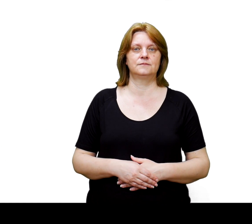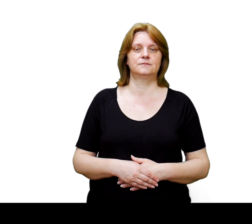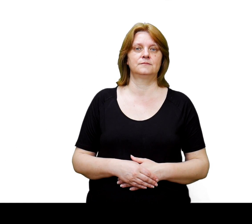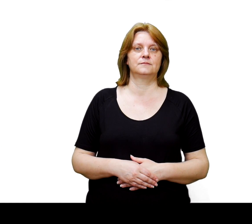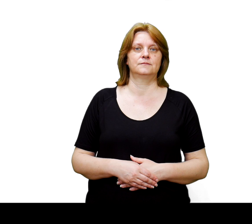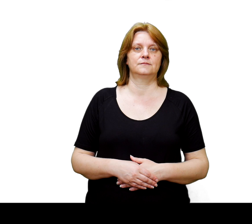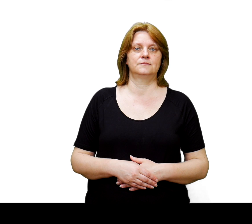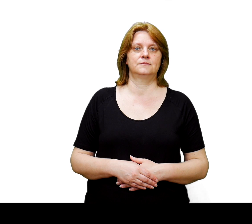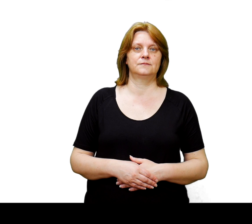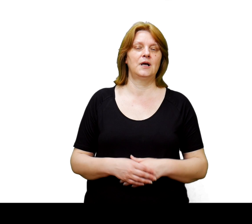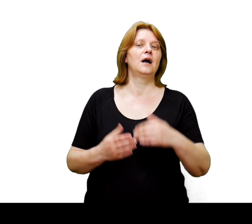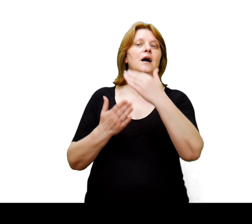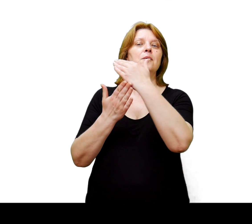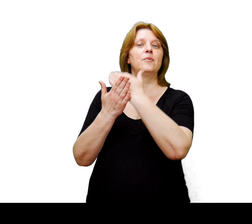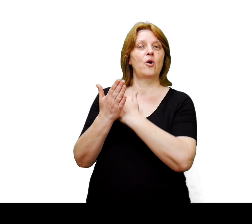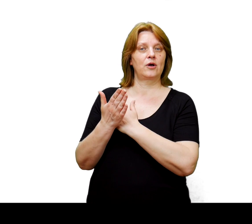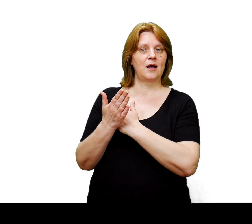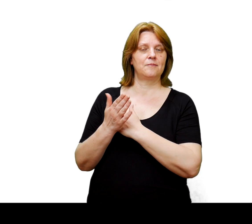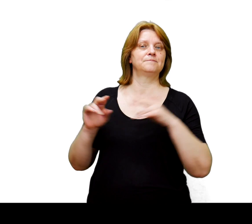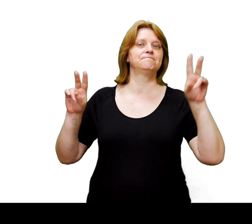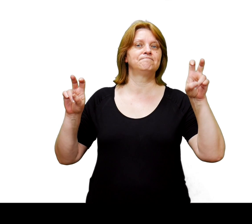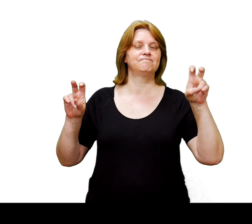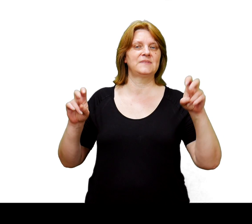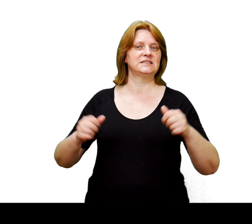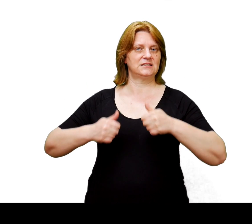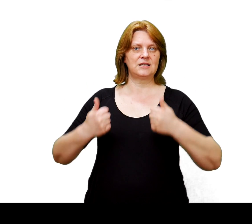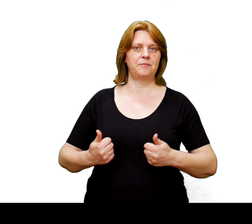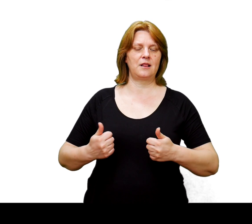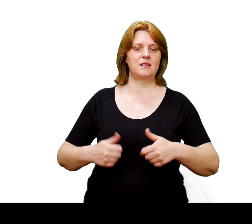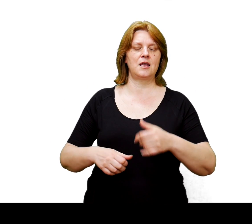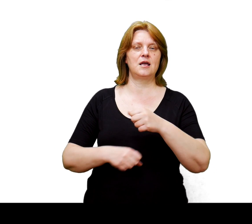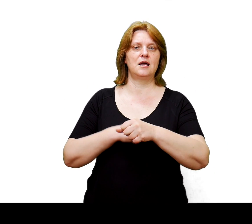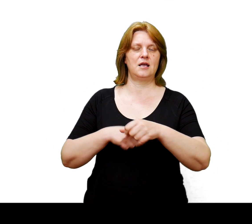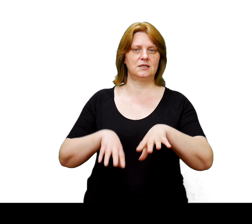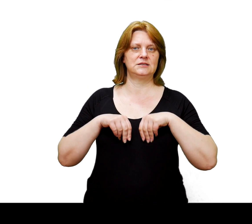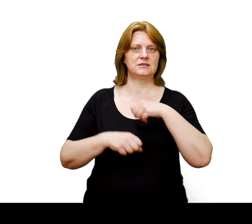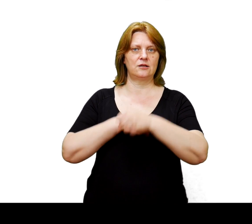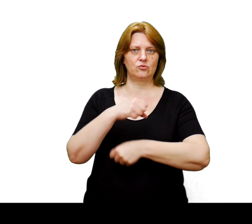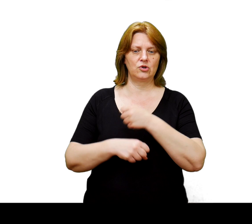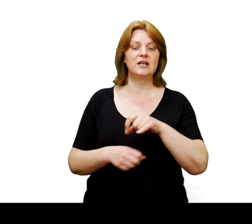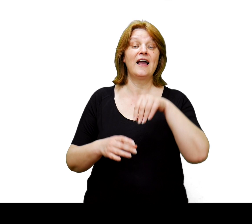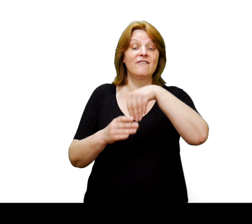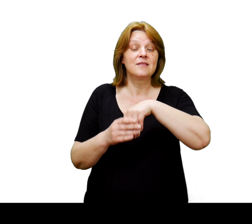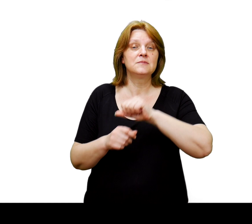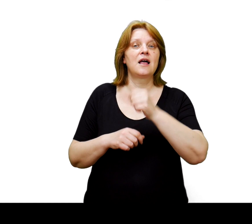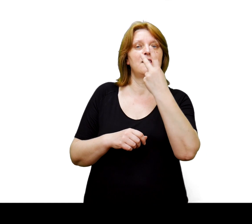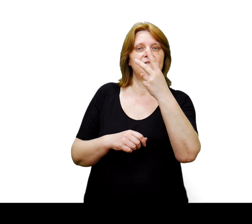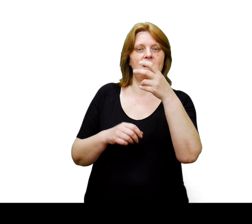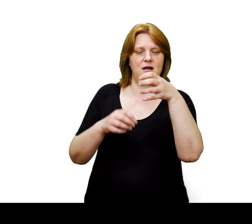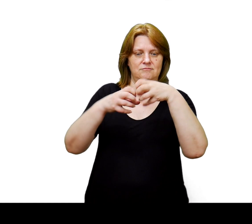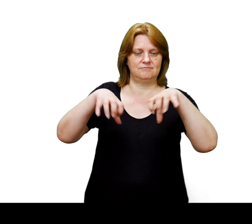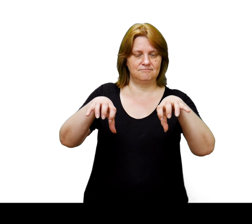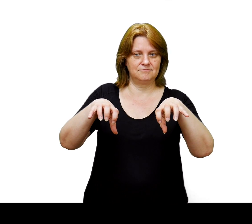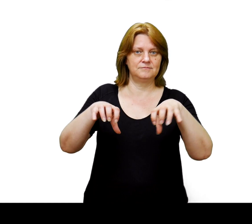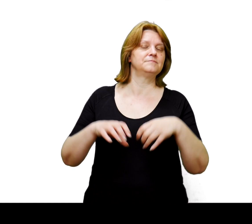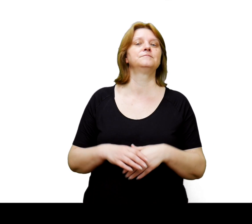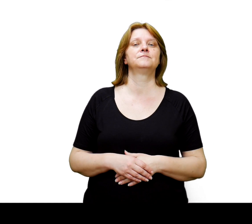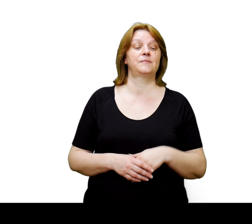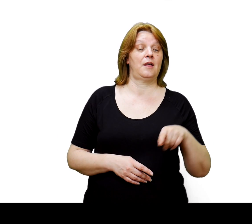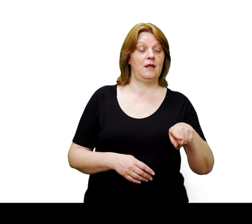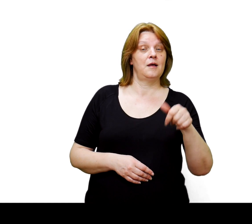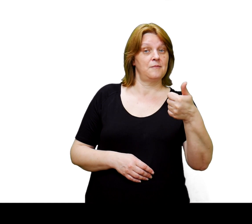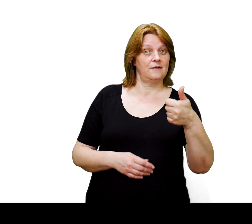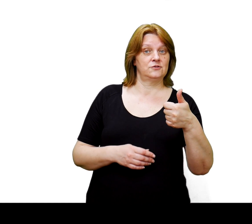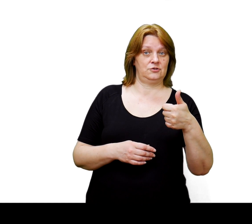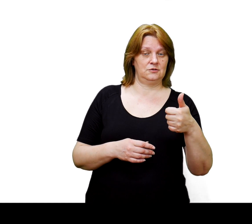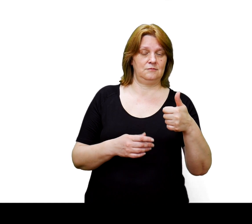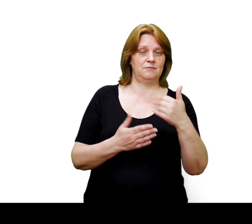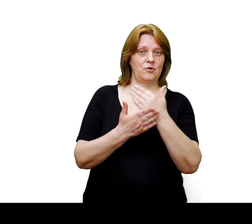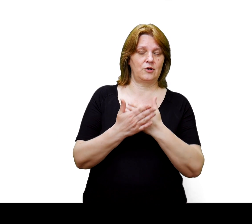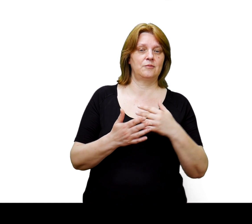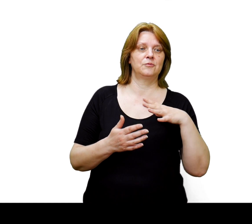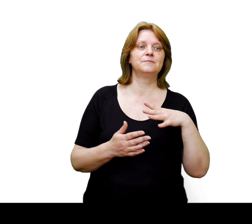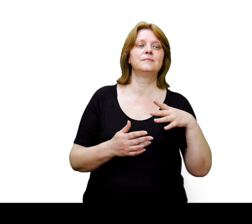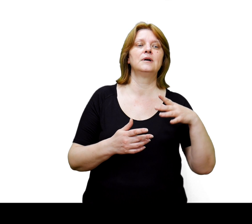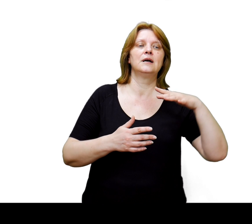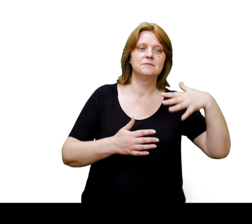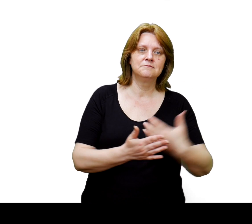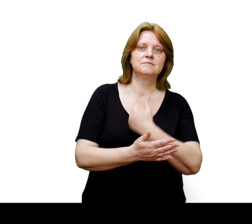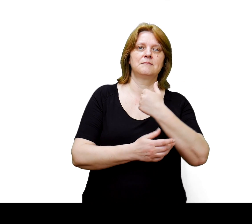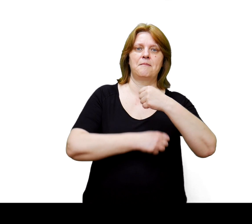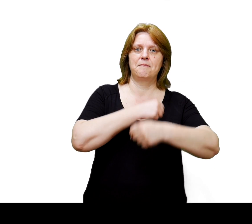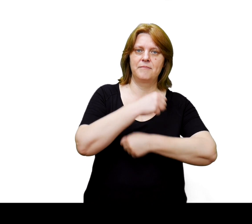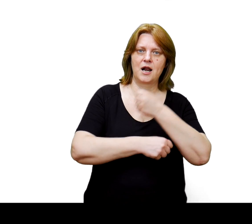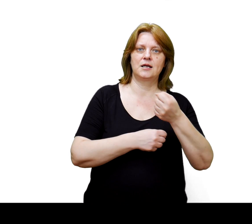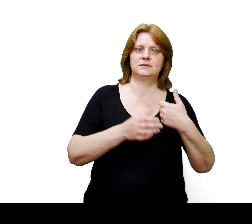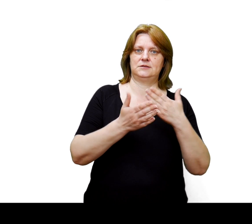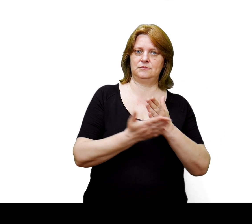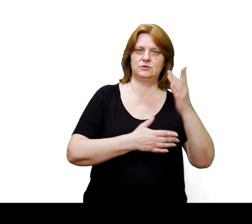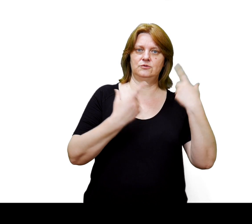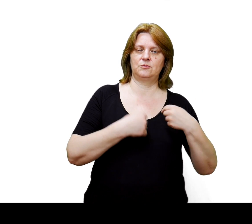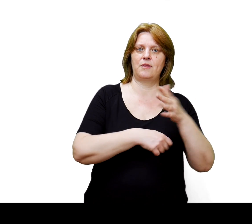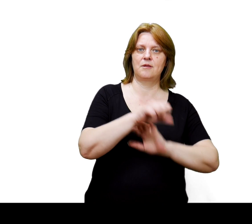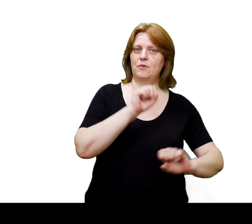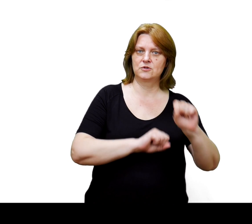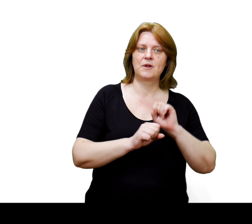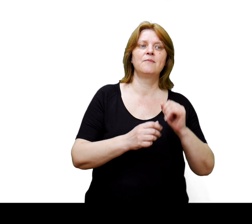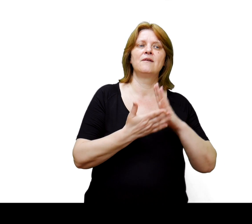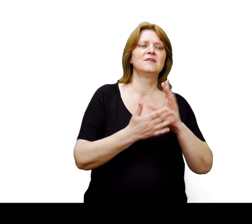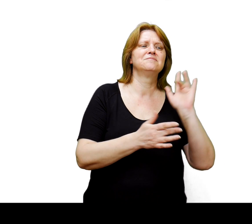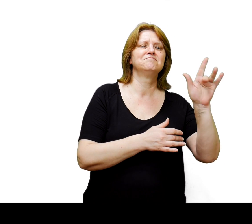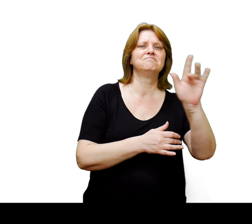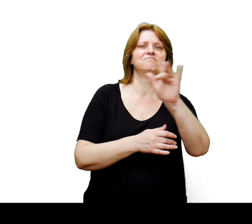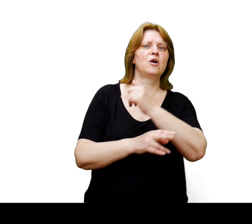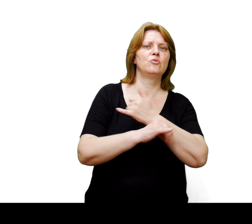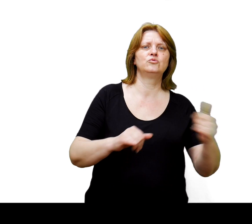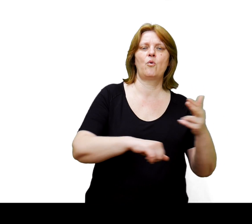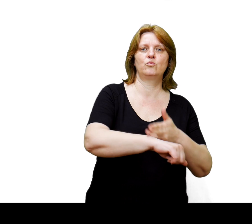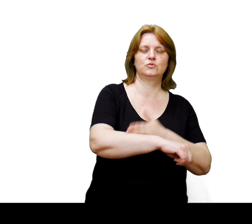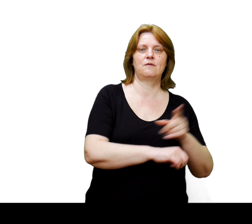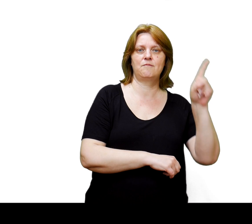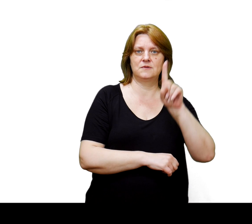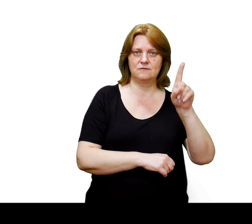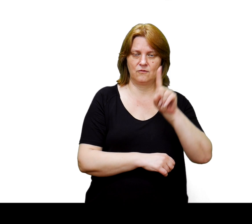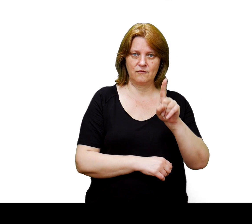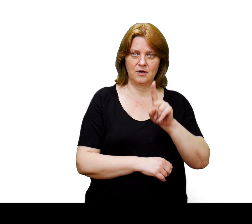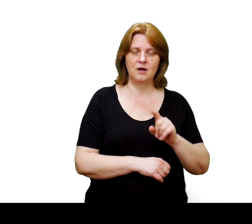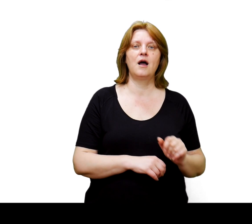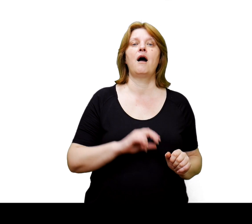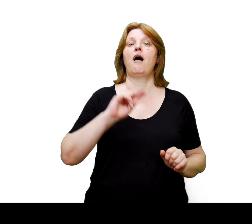Program „Stabilne zatrudnienie” obejmuje dwa moduły. Pierwszy zakłada podjęcie zatrudnienia przez osoby z niepełnosprawnościami w instytucjach publicznych.